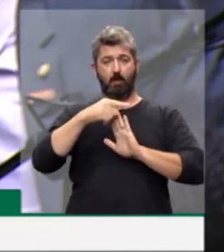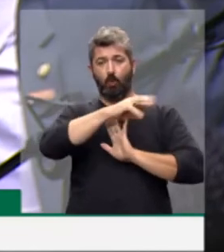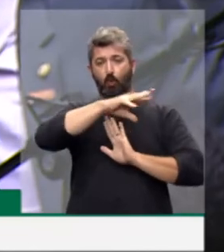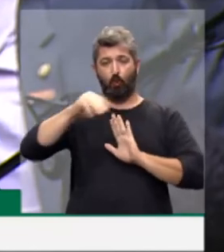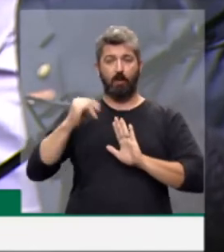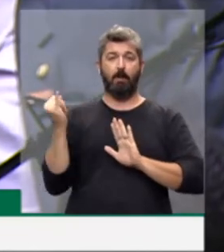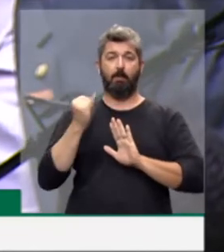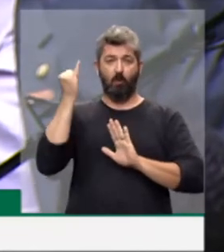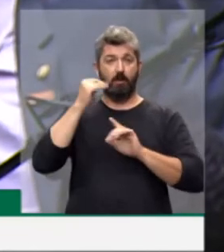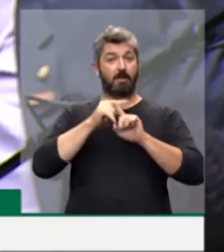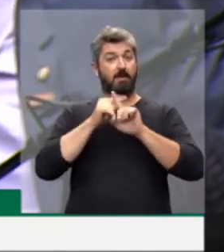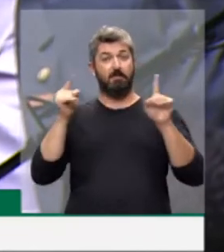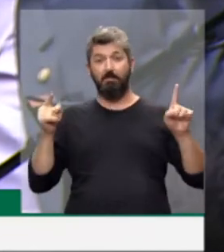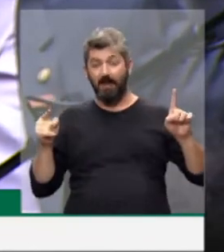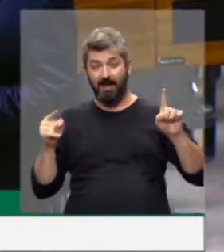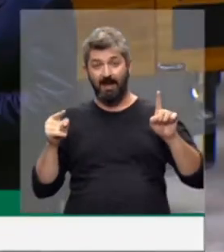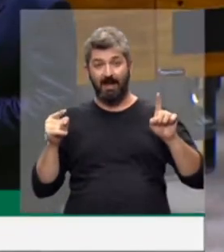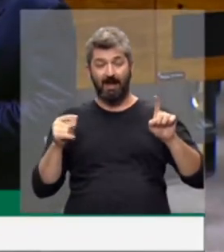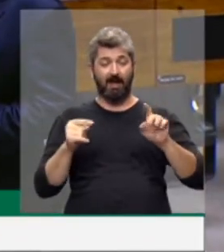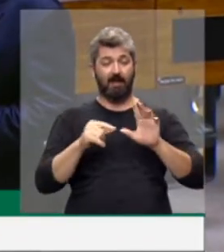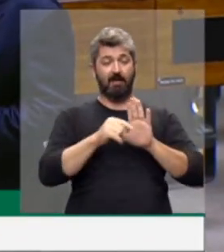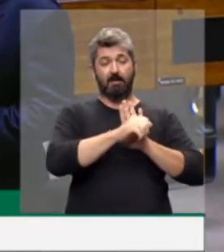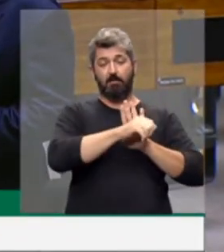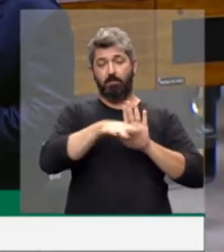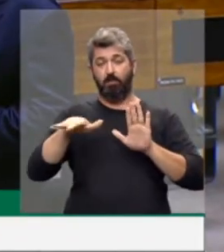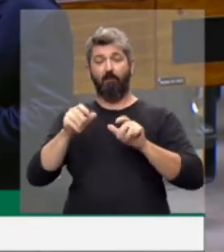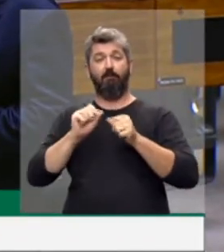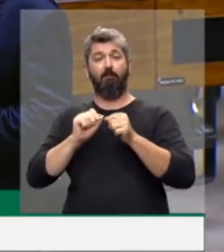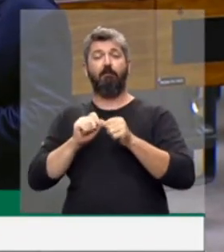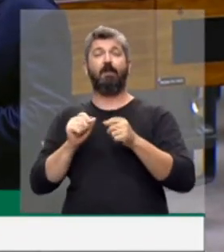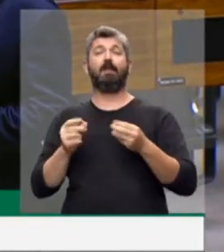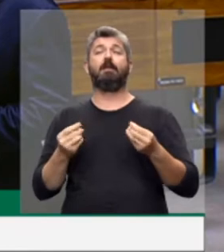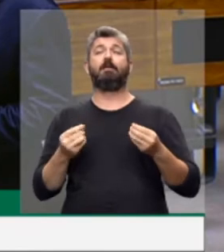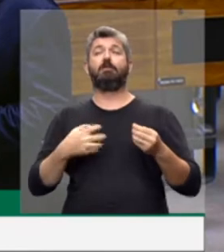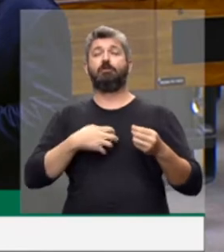PORQUE SÃO TEMAS COMPLEXOS, RELEVANTES, MUITO IMPORTANTES PARA O PAÍS, MAS INFELIZMENTE A COMPOSIÇÃO DESSA MEDIDA